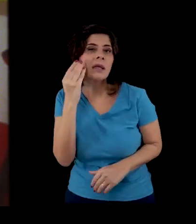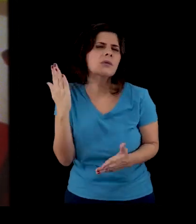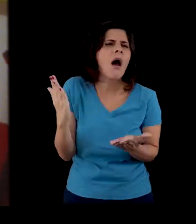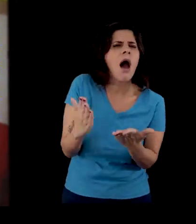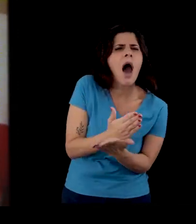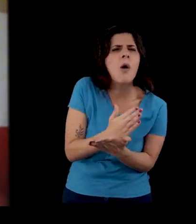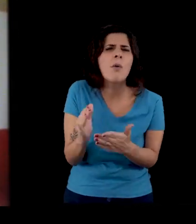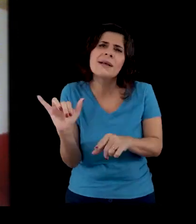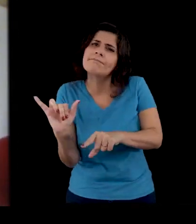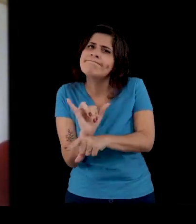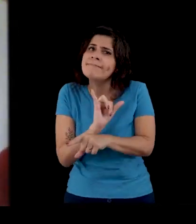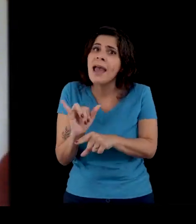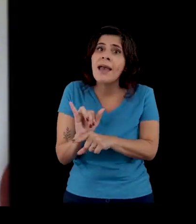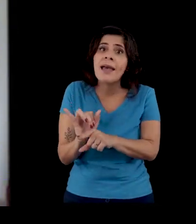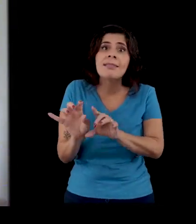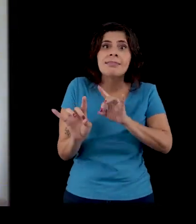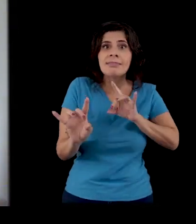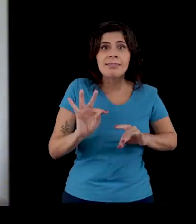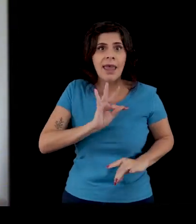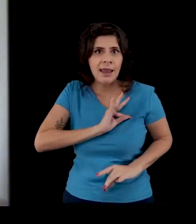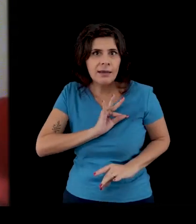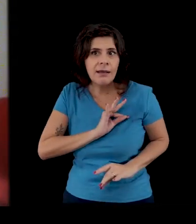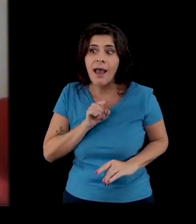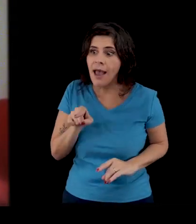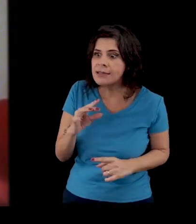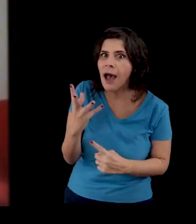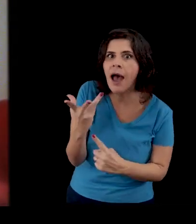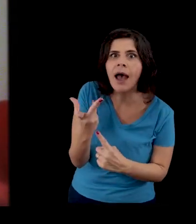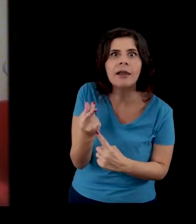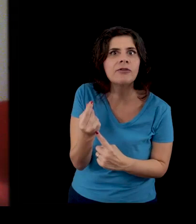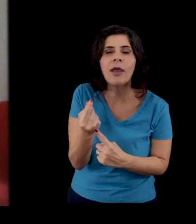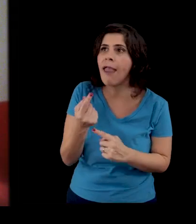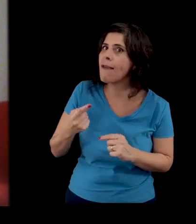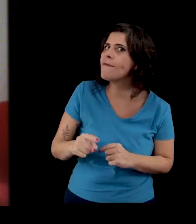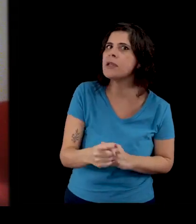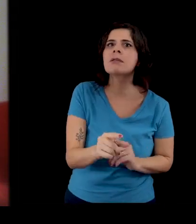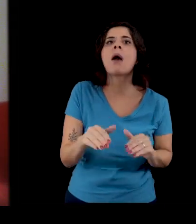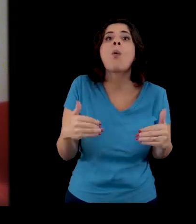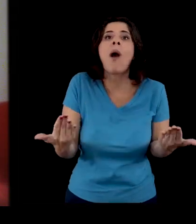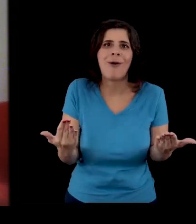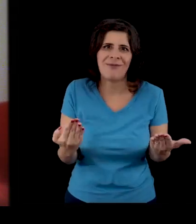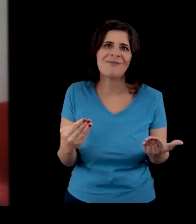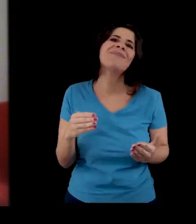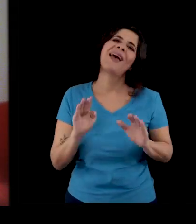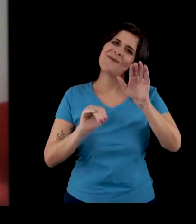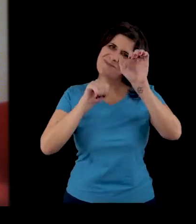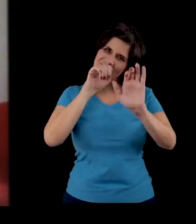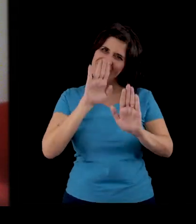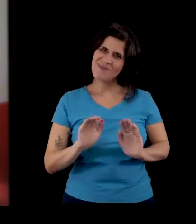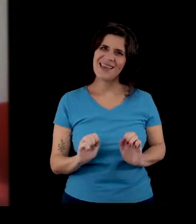infinita que é a mímica. Sou Duba Becker, artista circense.